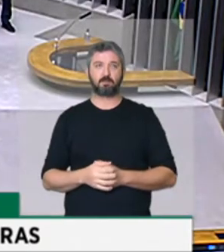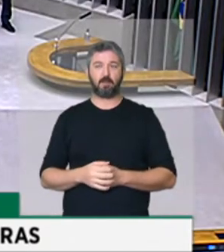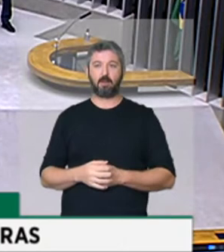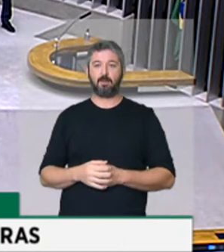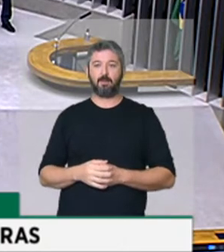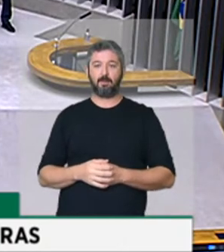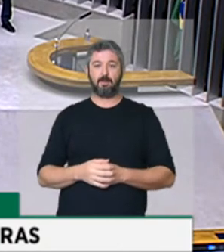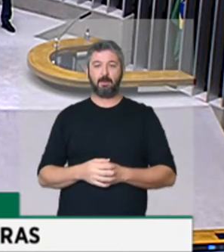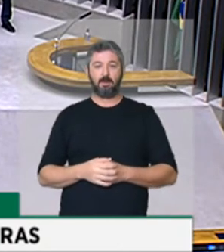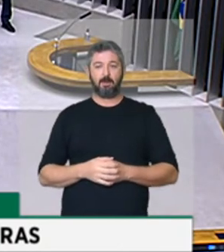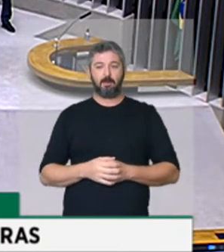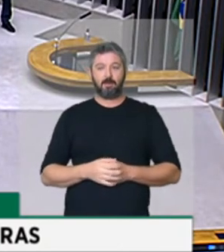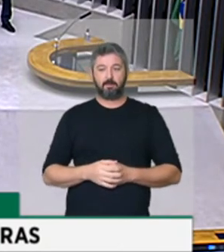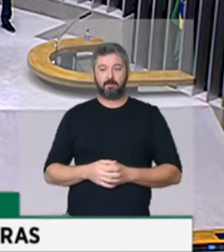COM A CAPITALIZAÇÃO PERMITINDO QUE QUEM JÁ É